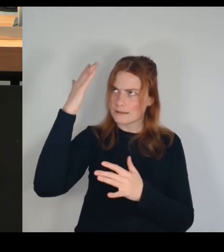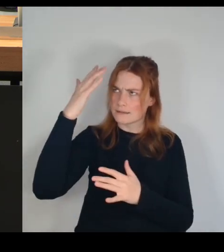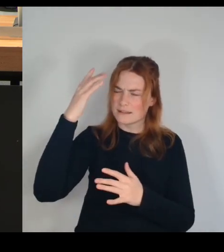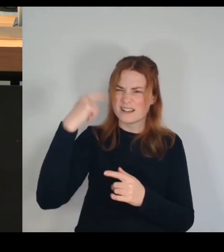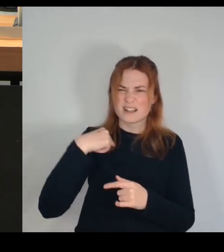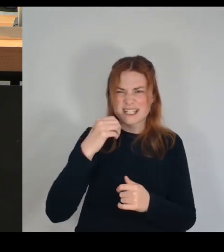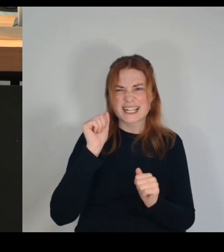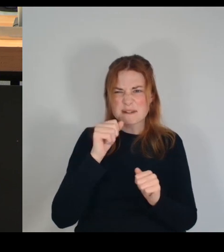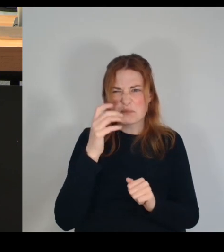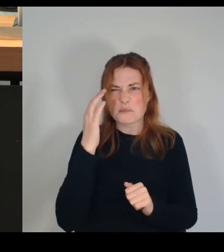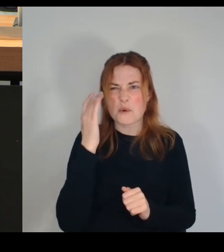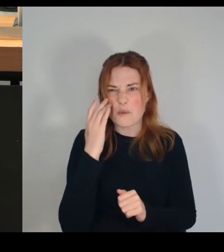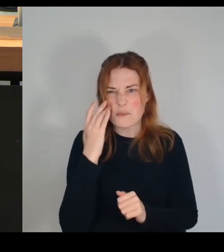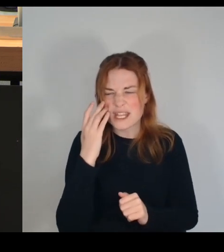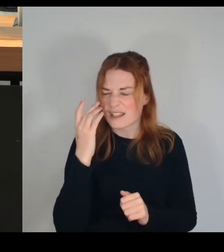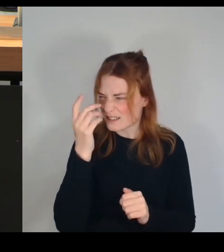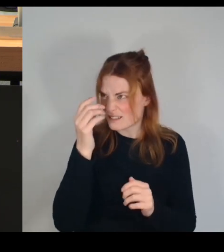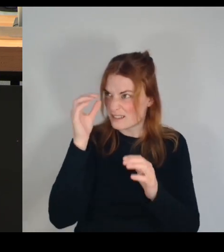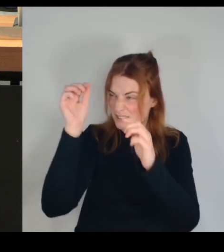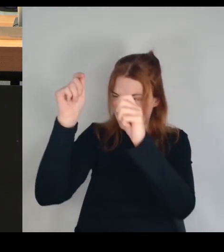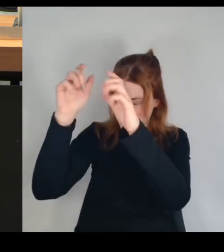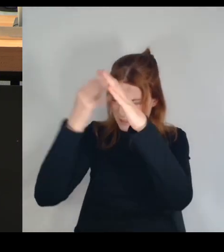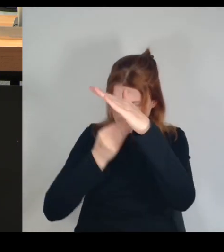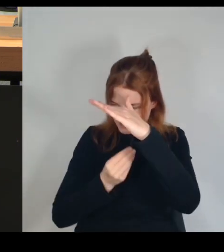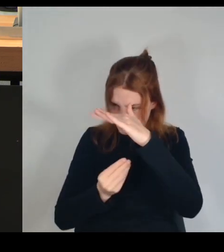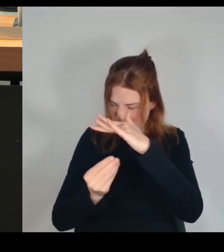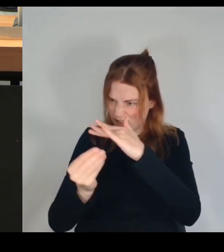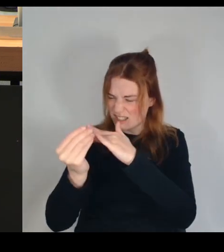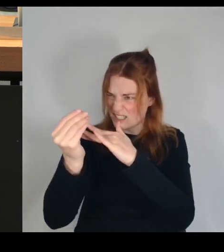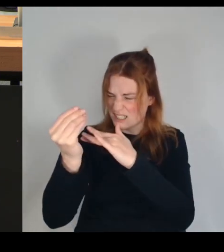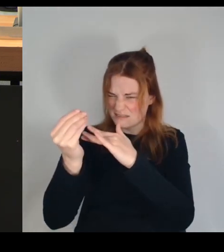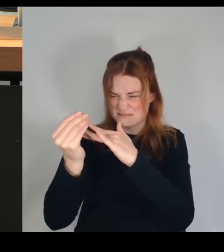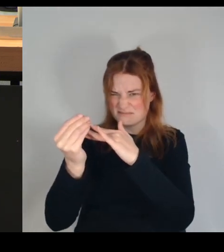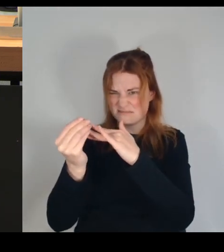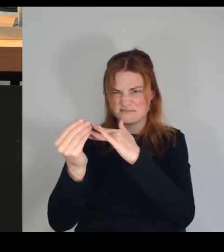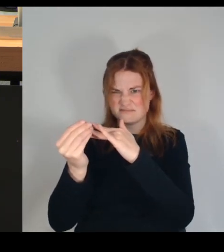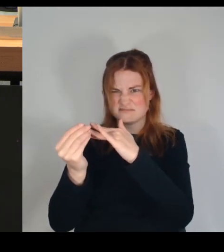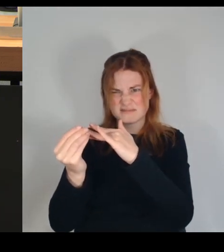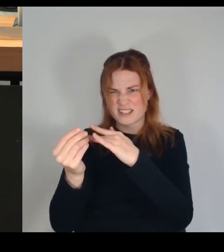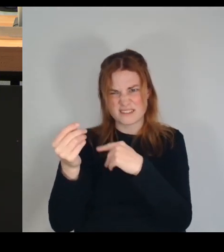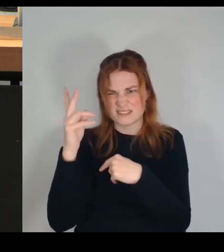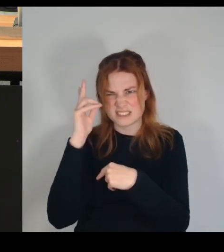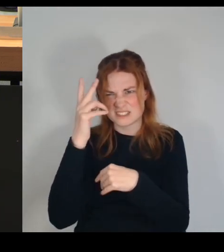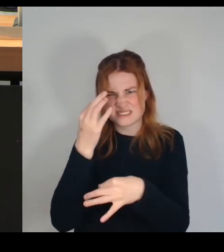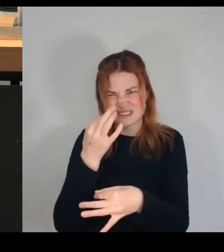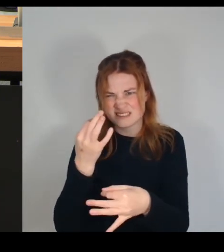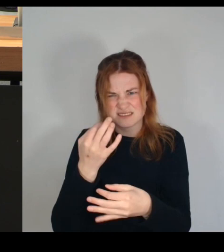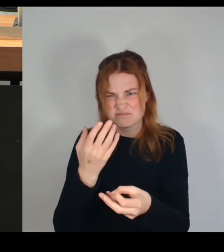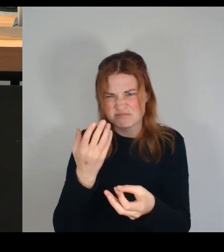Größtenteil glaube ich, kann man nicht nachvollziehen, aber wenn man sich da herein versetzt und die Frage stellt jetzt sind aber